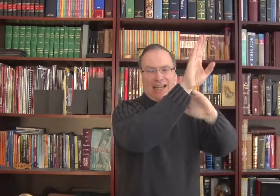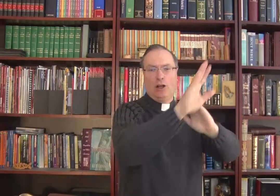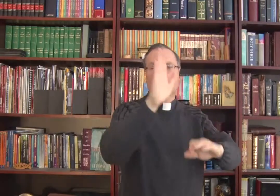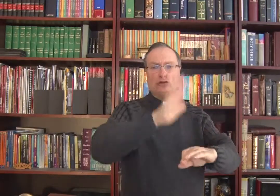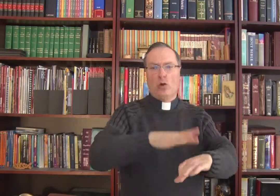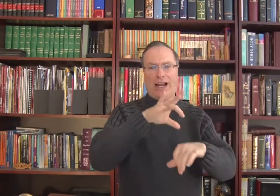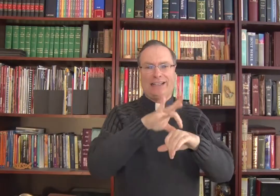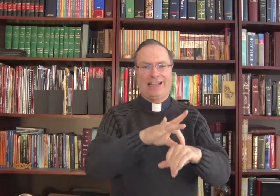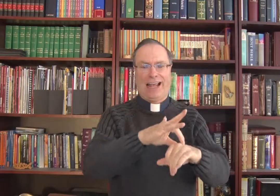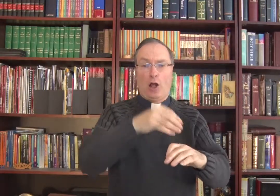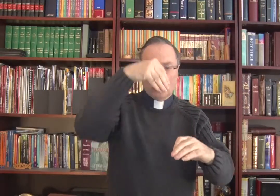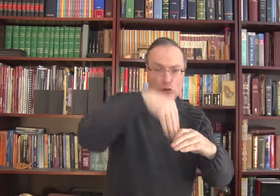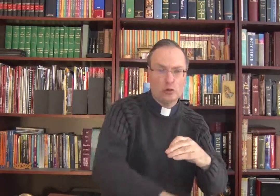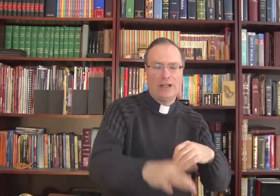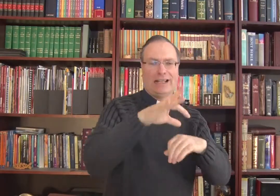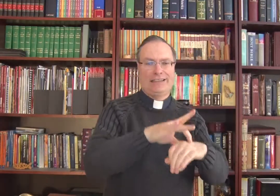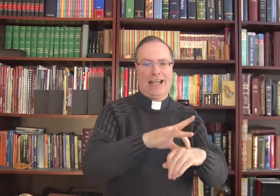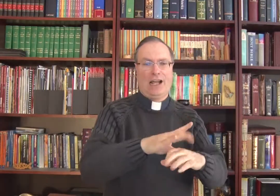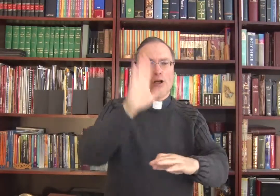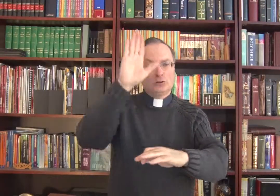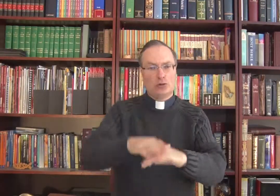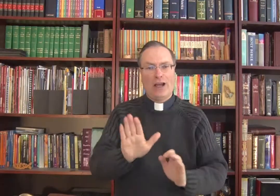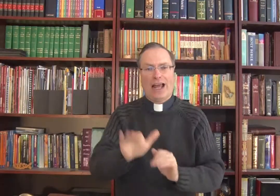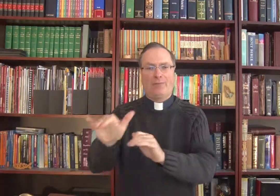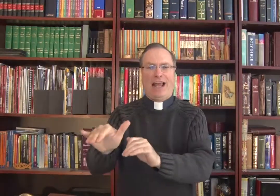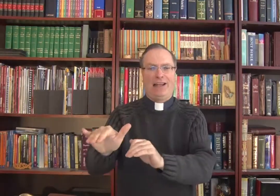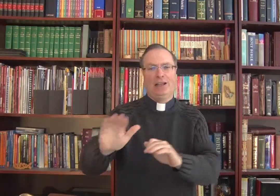sur la terre, sous la terre, sur la mer,